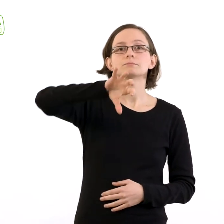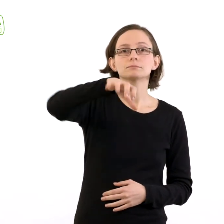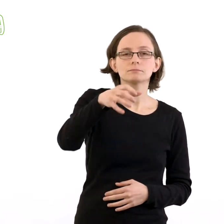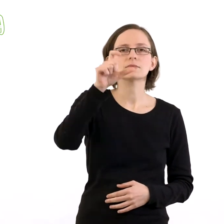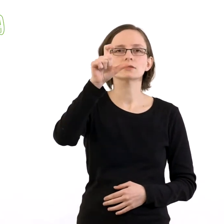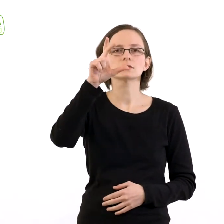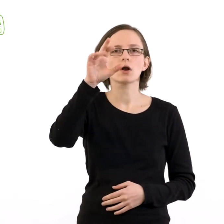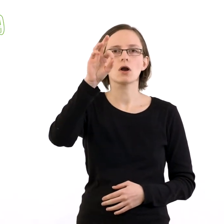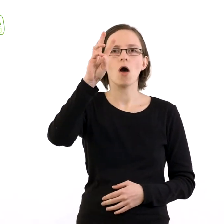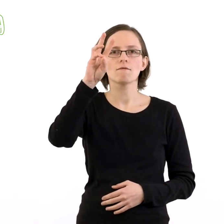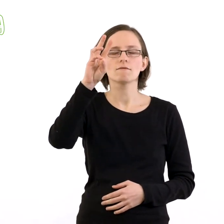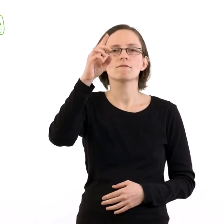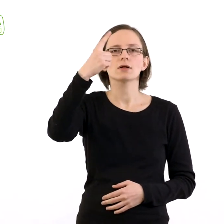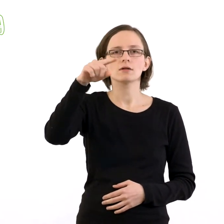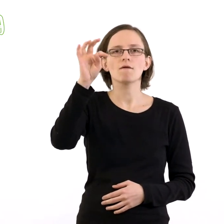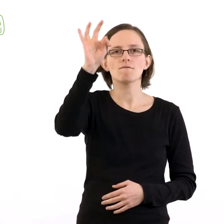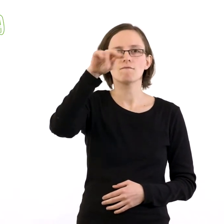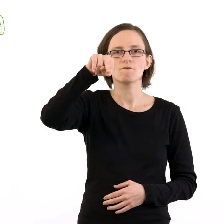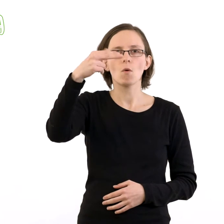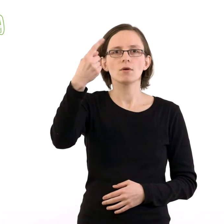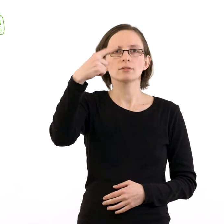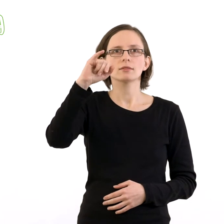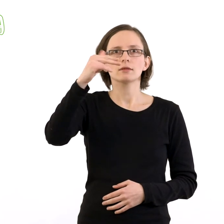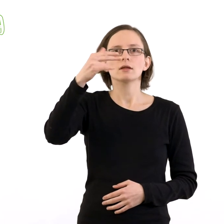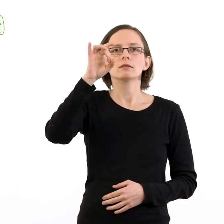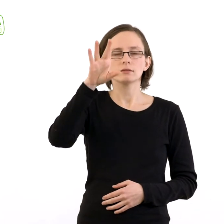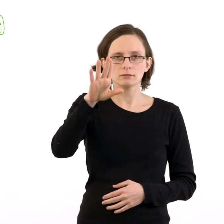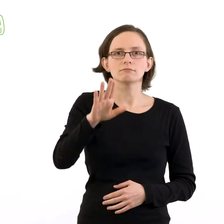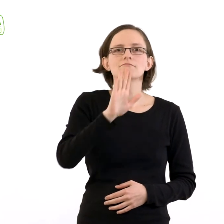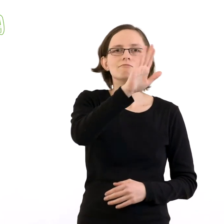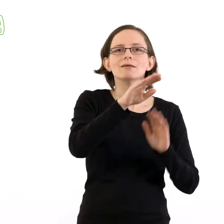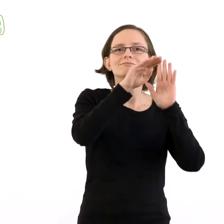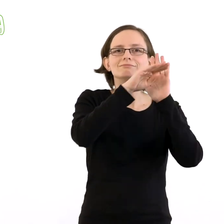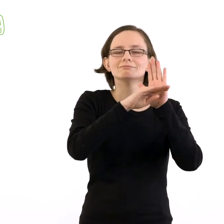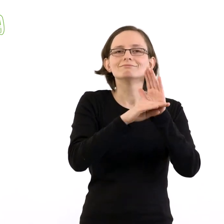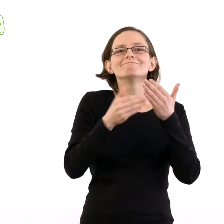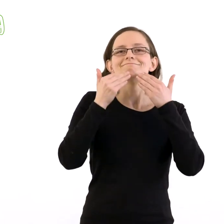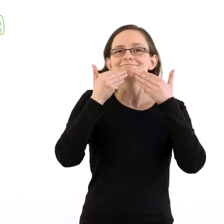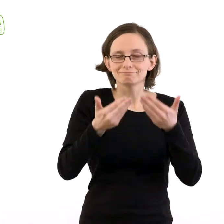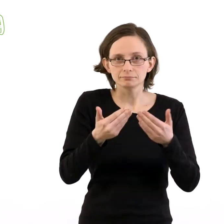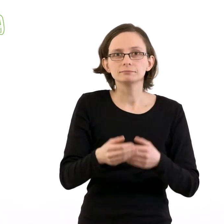W przypadku klasycznych odmian crowdfundingu obowiązuje zasada wdzięczności